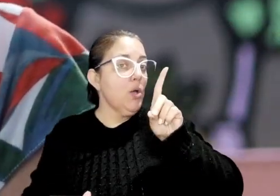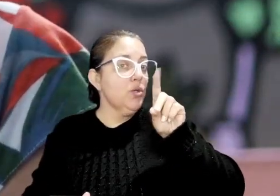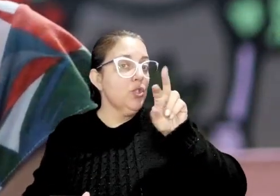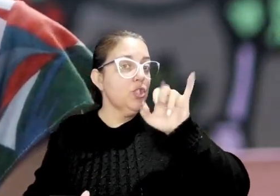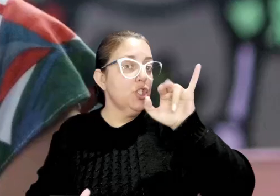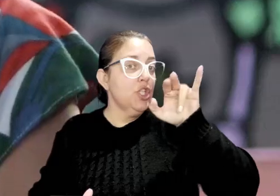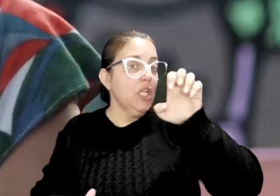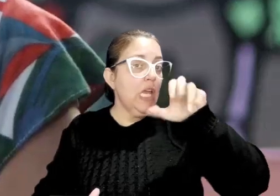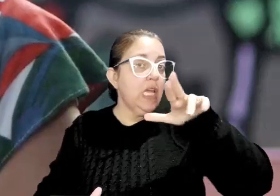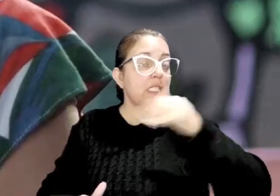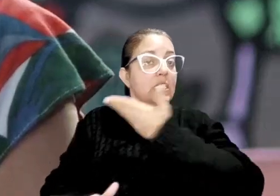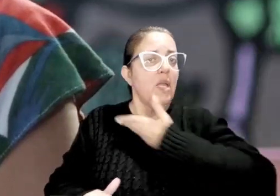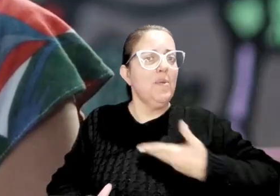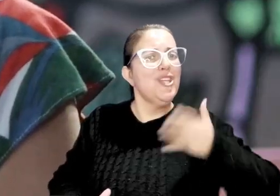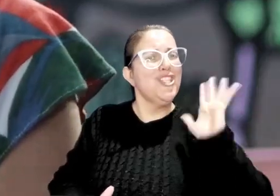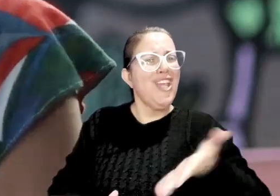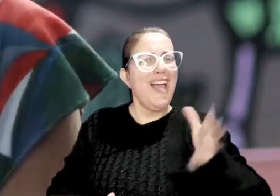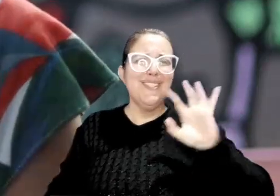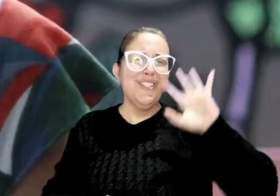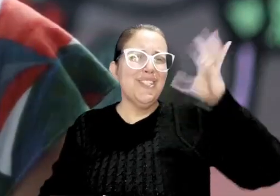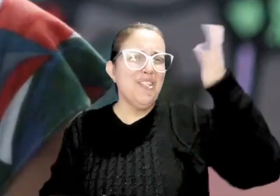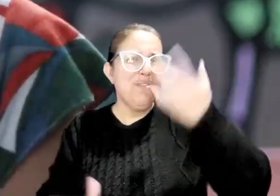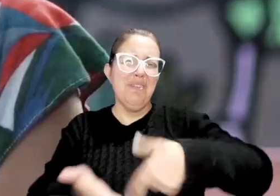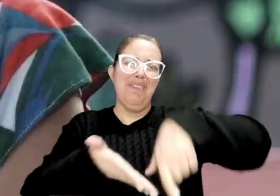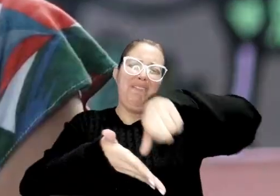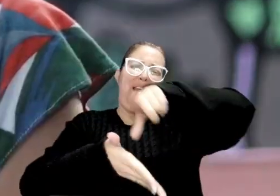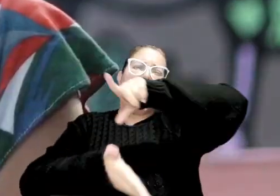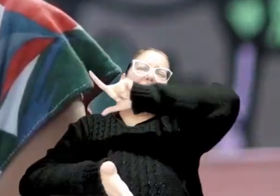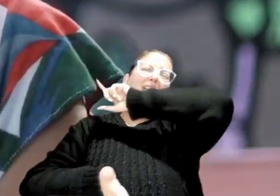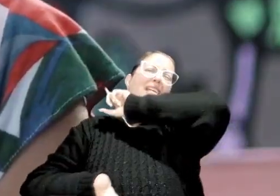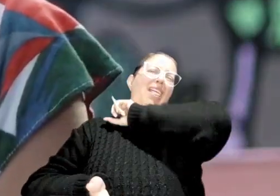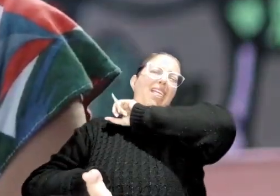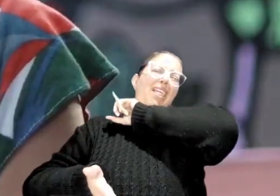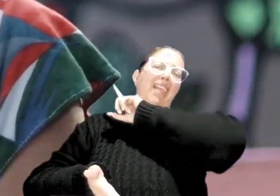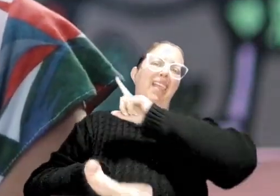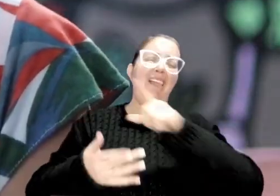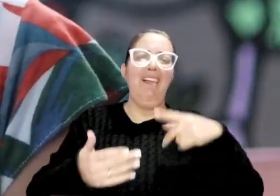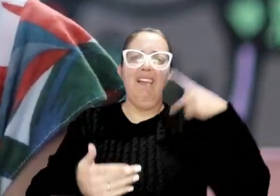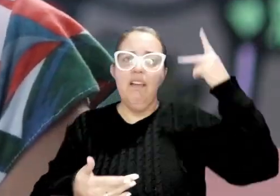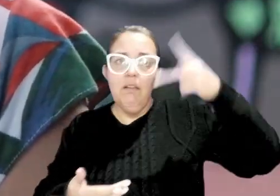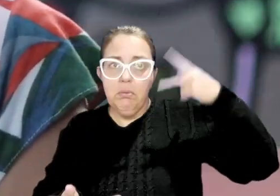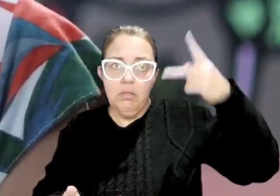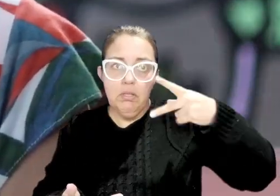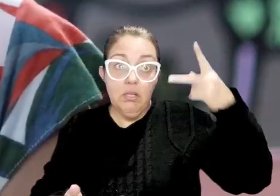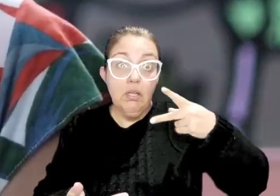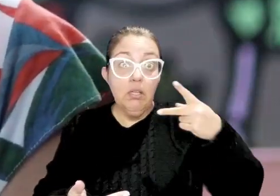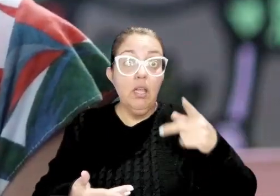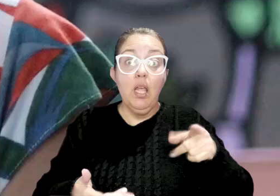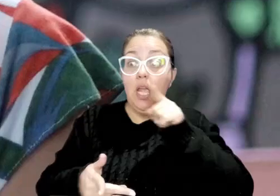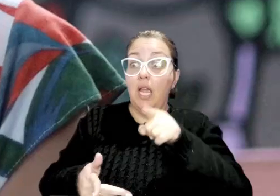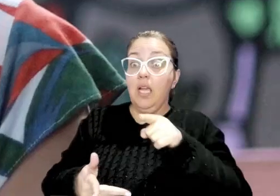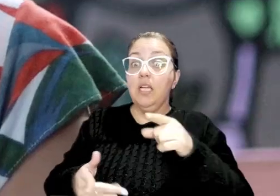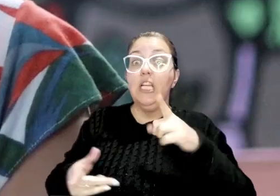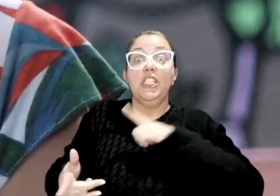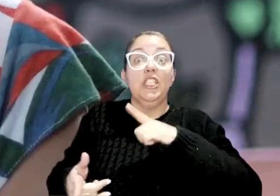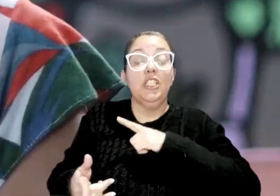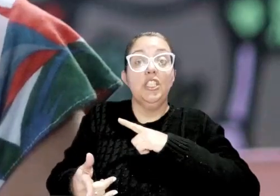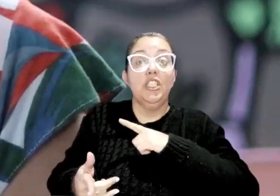antes né politicamente E aí você tinha um monte uma teia muito maior de comunidades que se viam